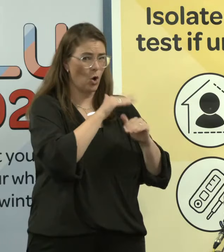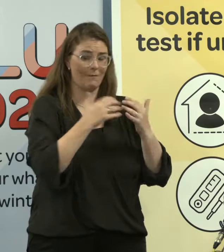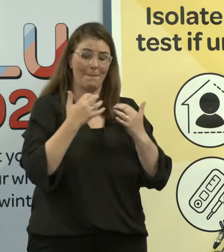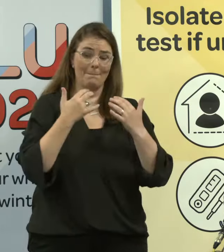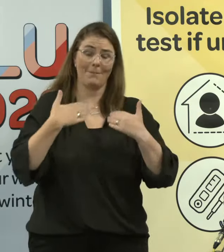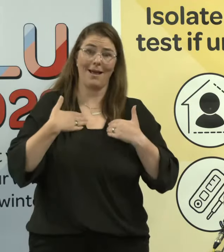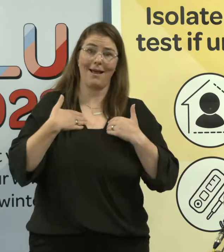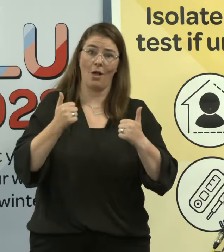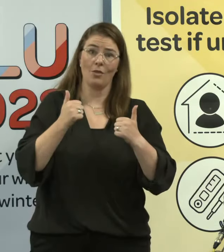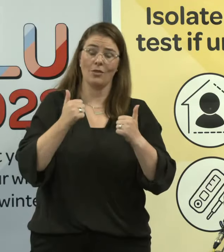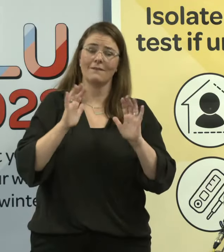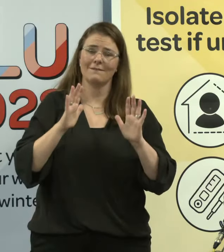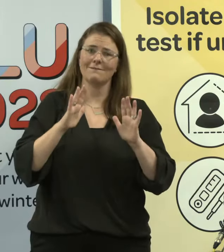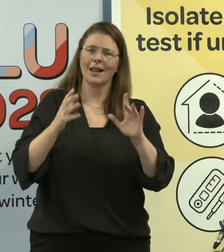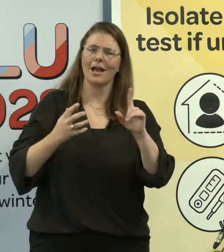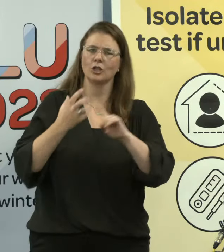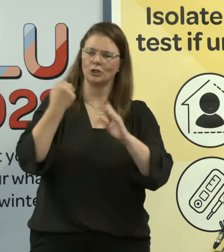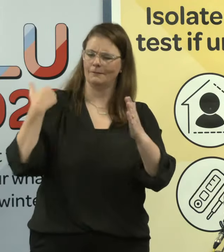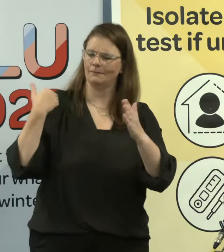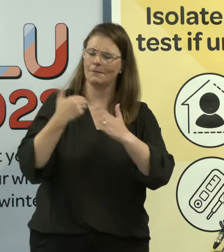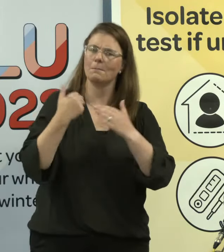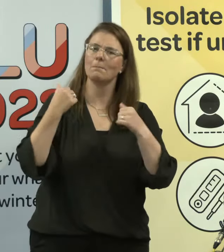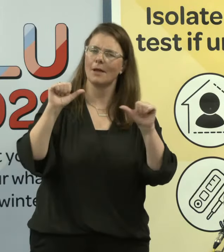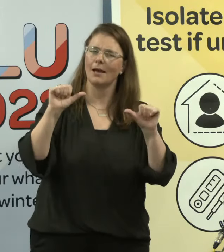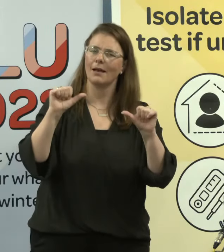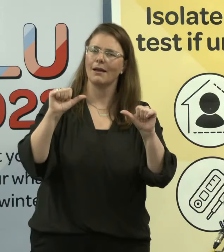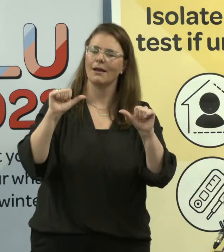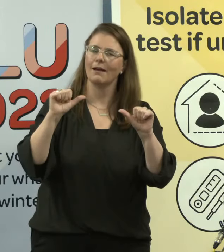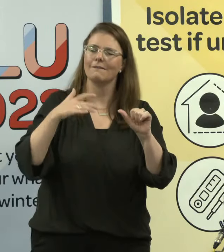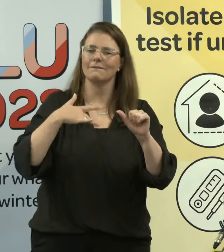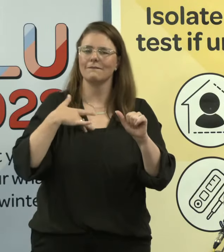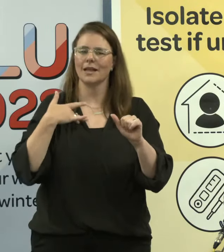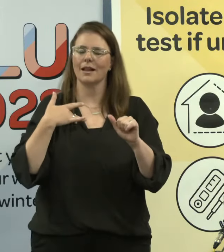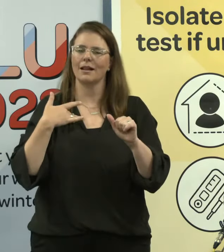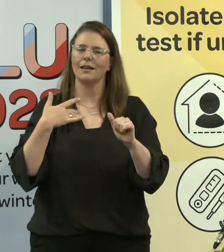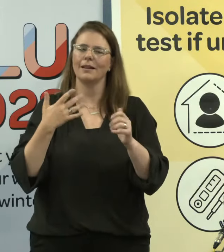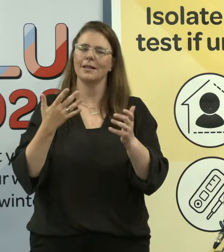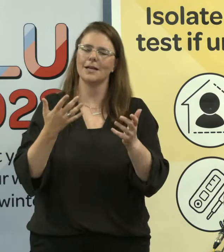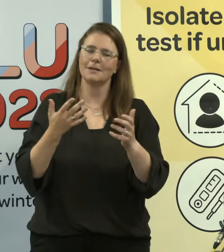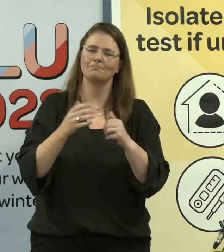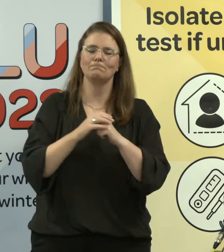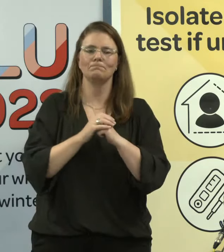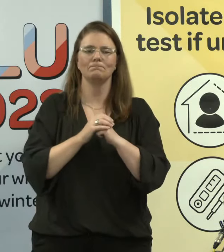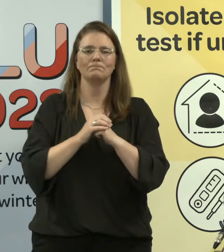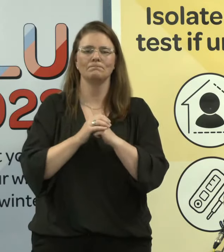etahi wa. Engari i tino kaha ahau- koira te korero i a au me